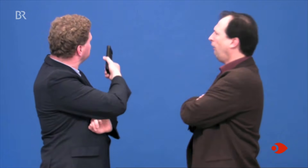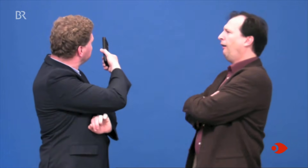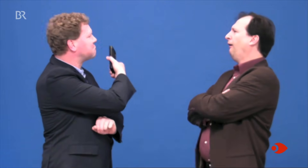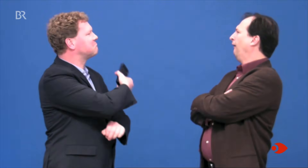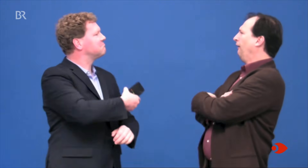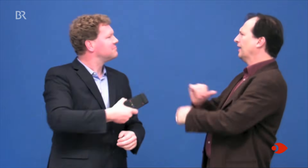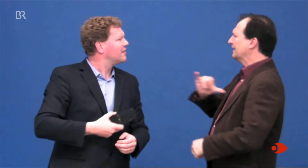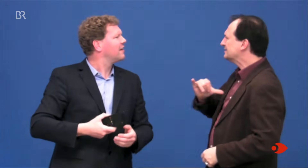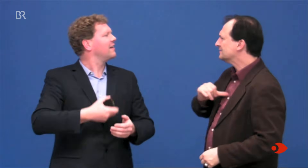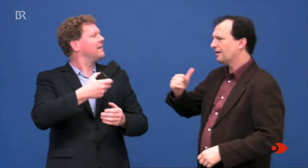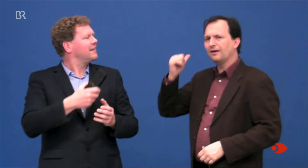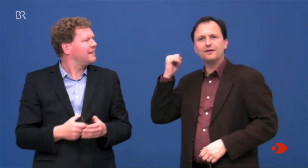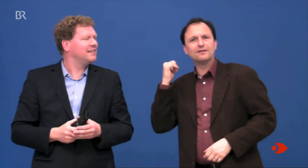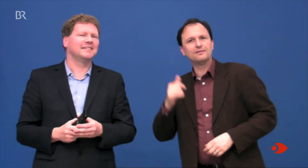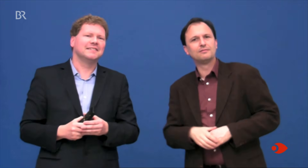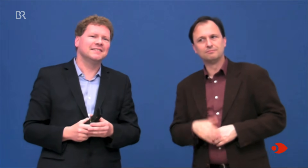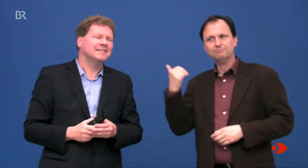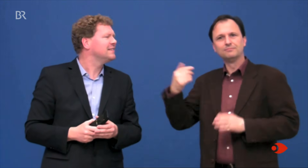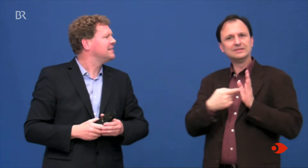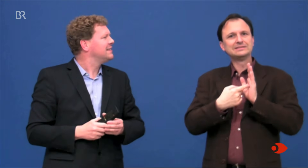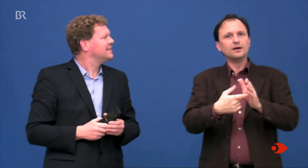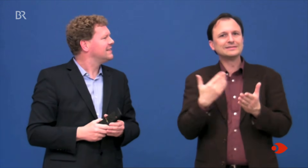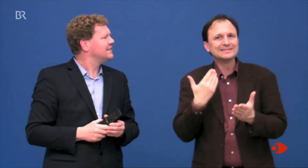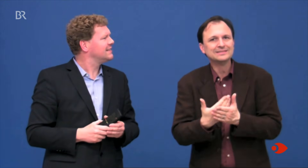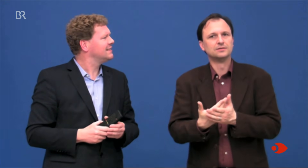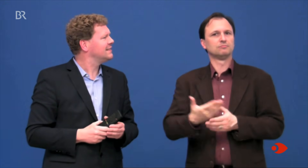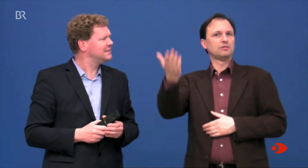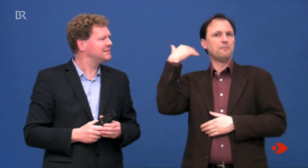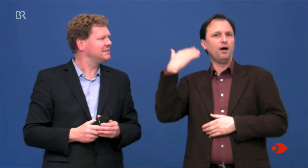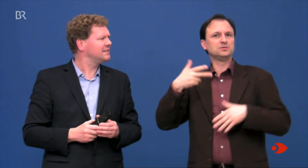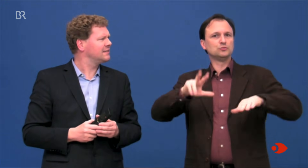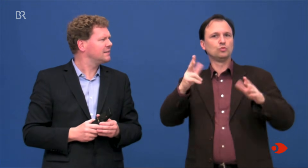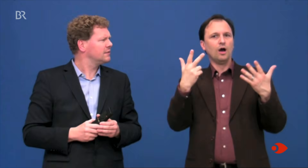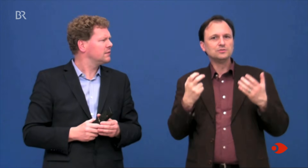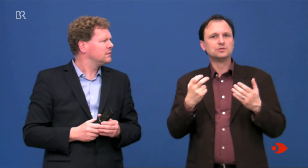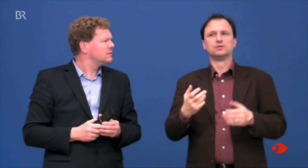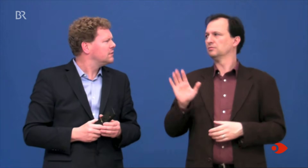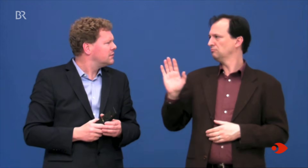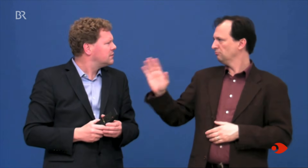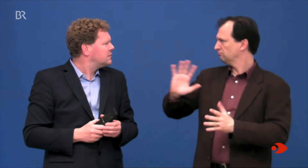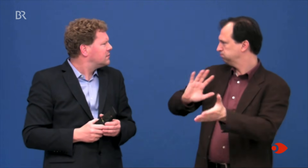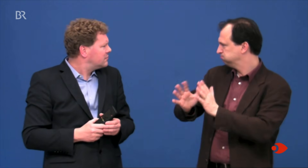Da siehst du's! - Interessant. Die Filme zeigen, dass deine Gebärdensprache und meine Lautsprache